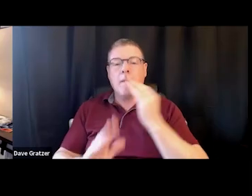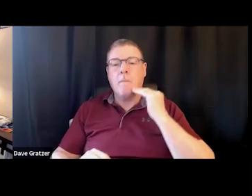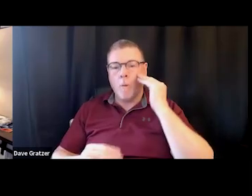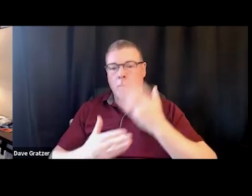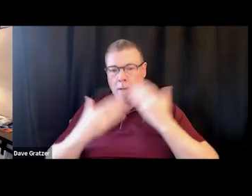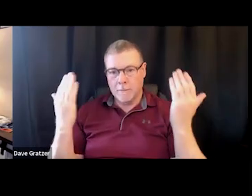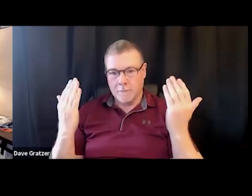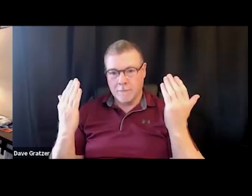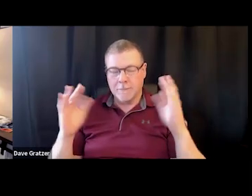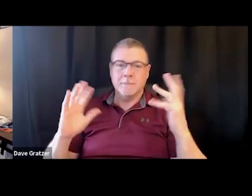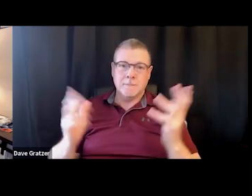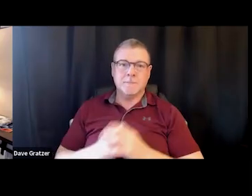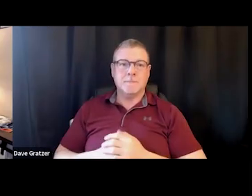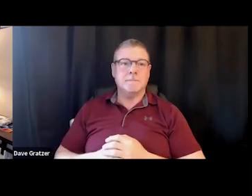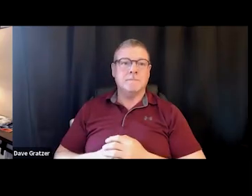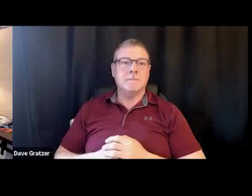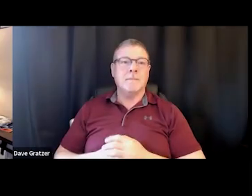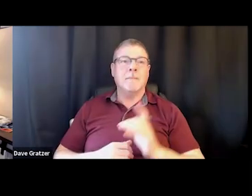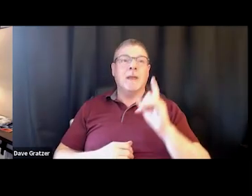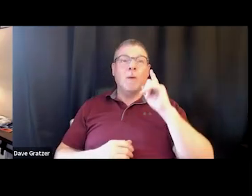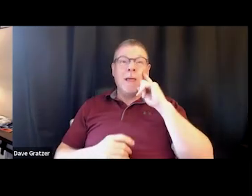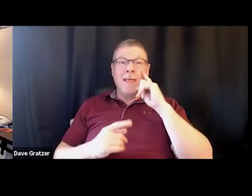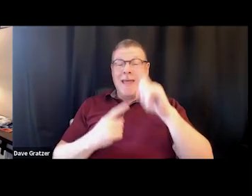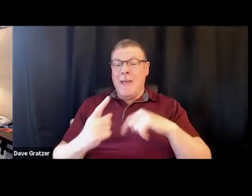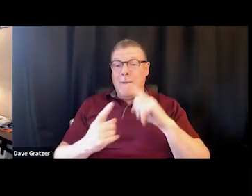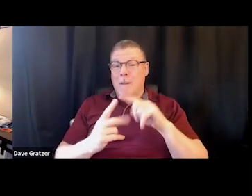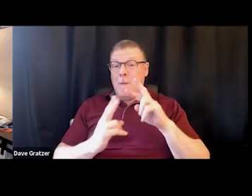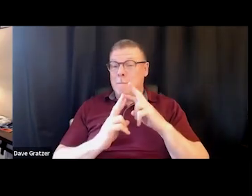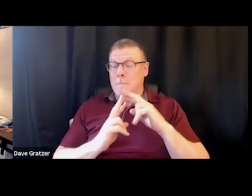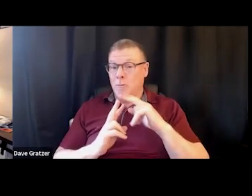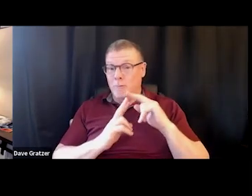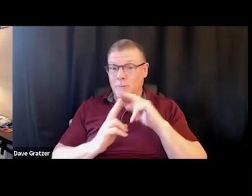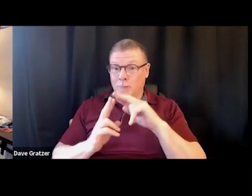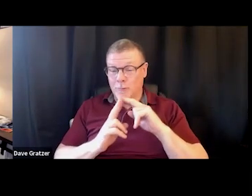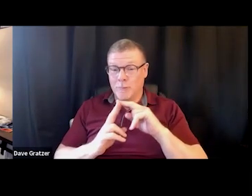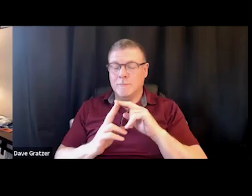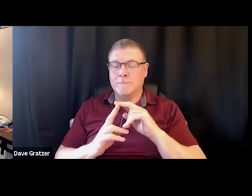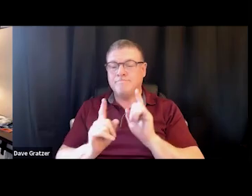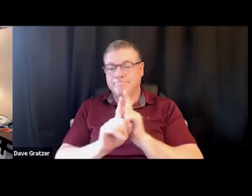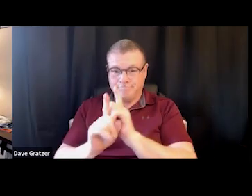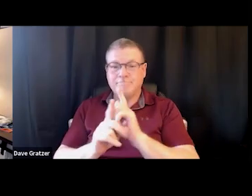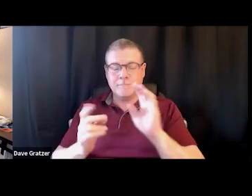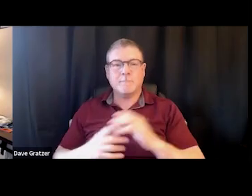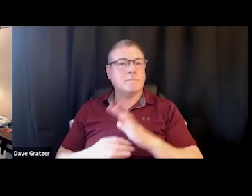Cuando pensamos en la violencia de pareja íntima, las cifras son muy impactantes.